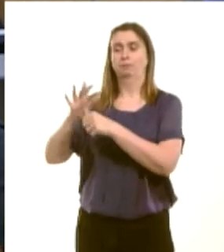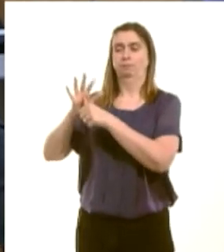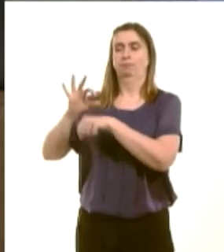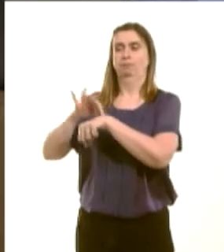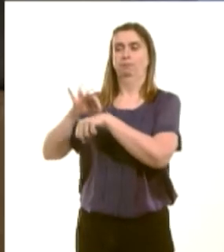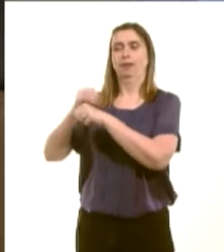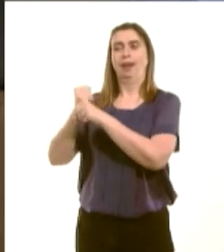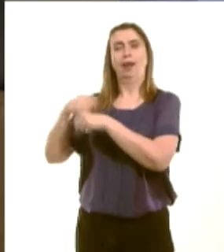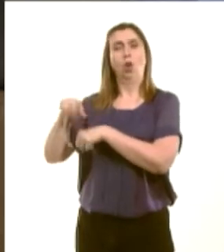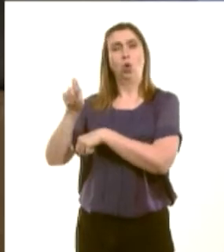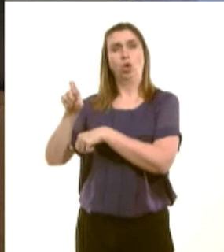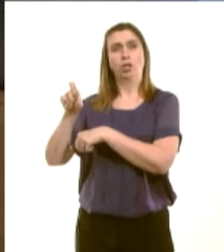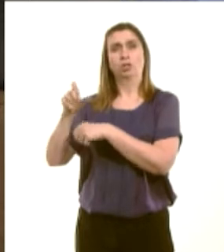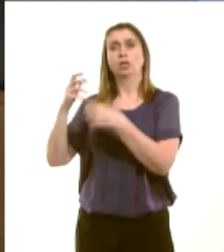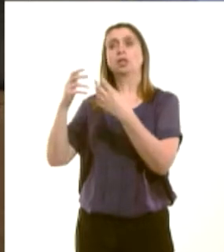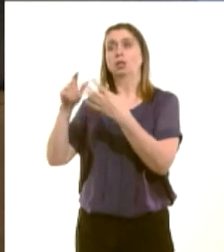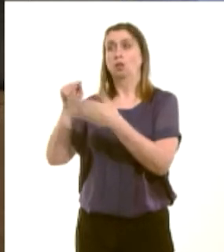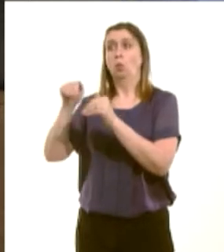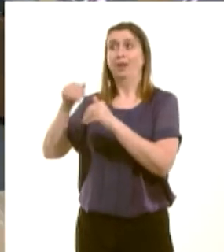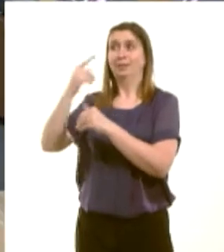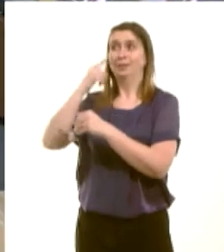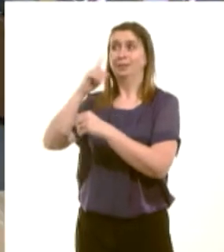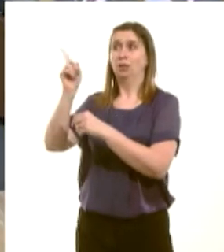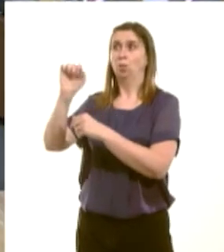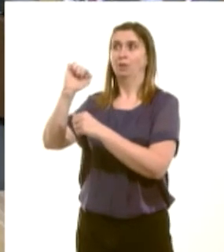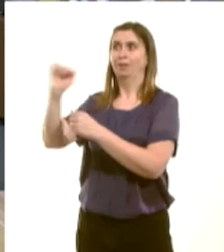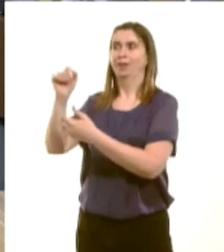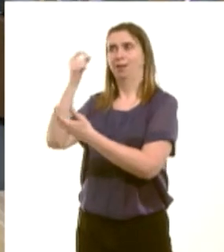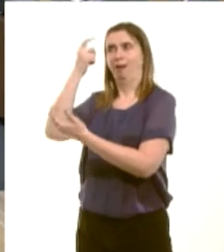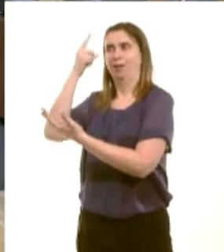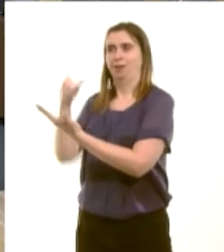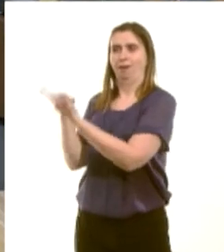hwnnw, ac, wrth gwrs, gawn ni weld felly beth ywír canlyniad o hynny.